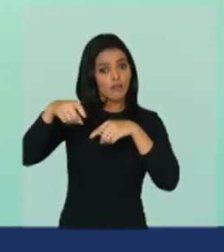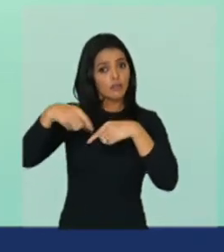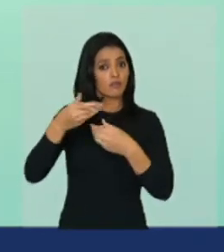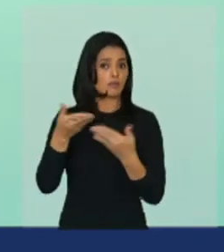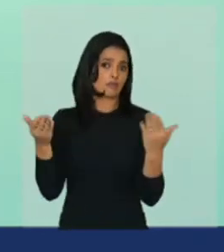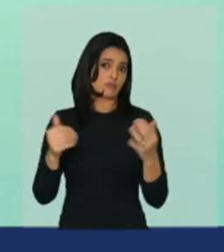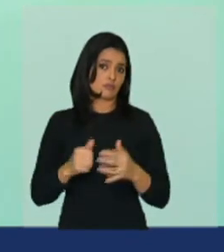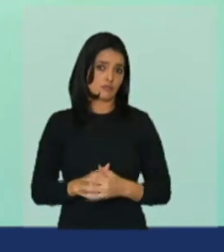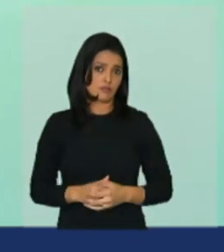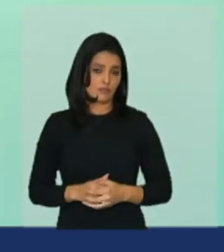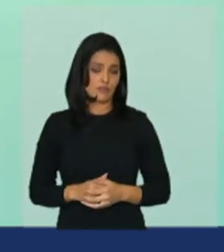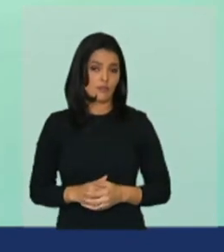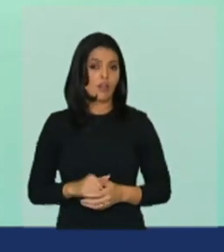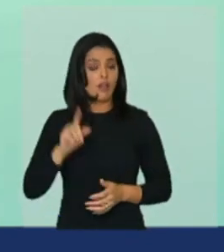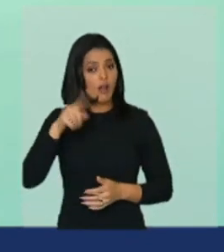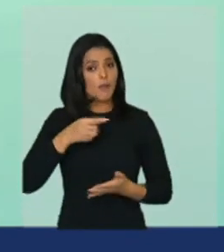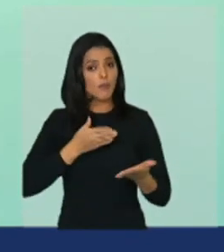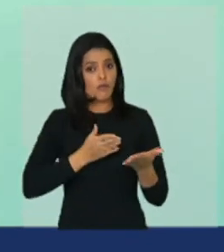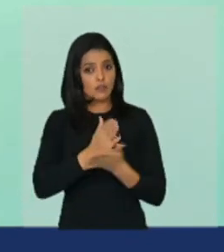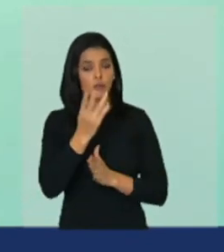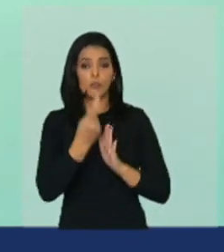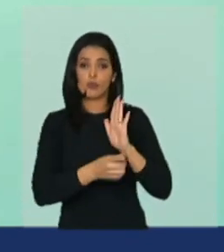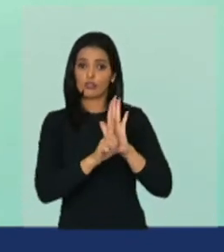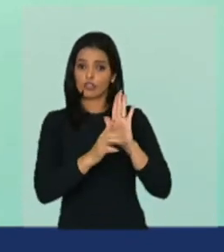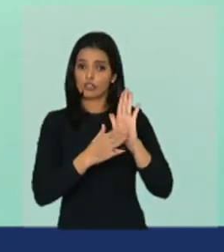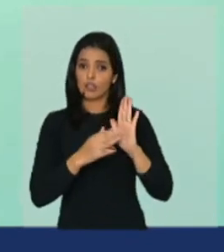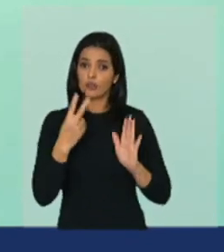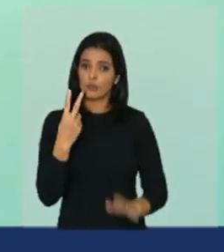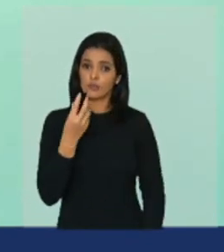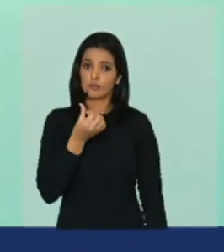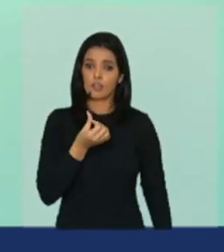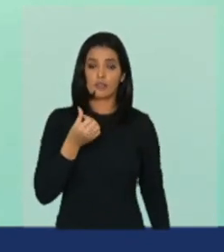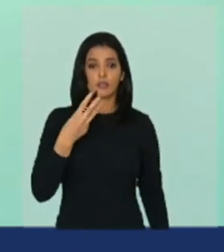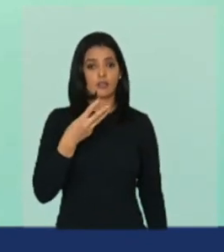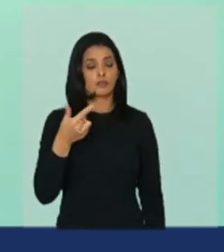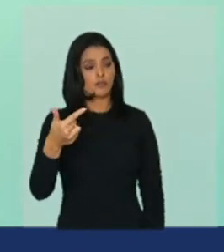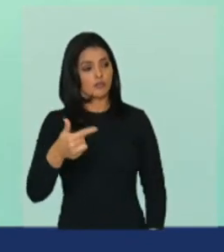VIVEM NO CAMPO. COMO DA APROVAÇÃO DO PROJETO DE LEI